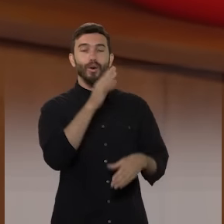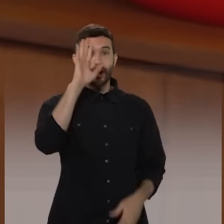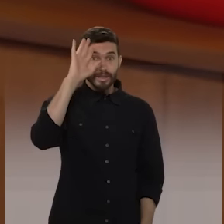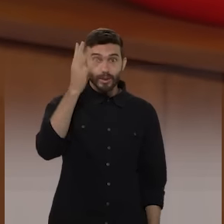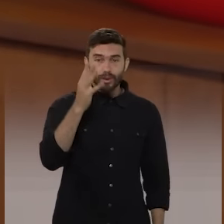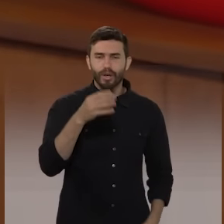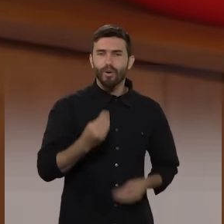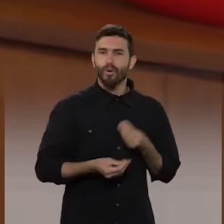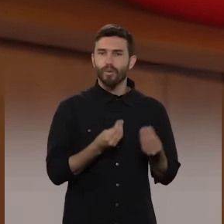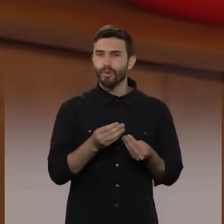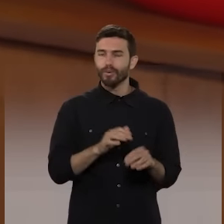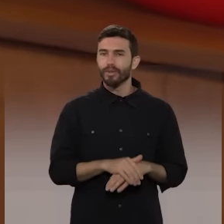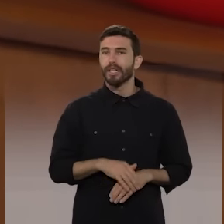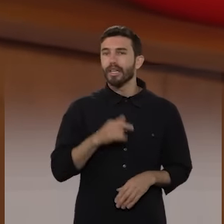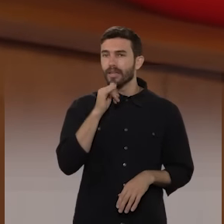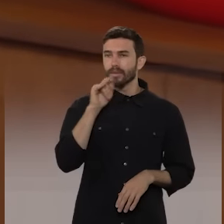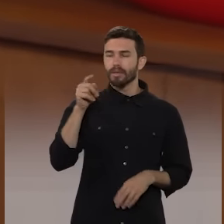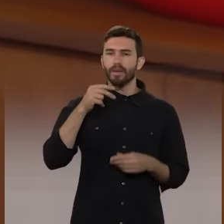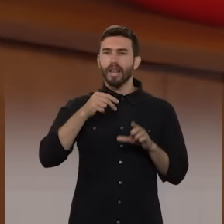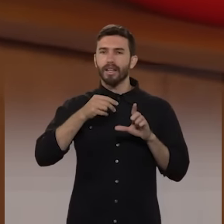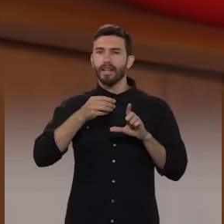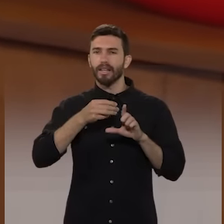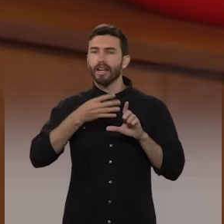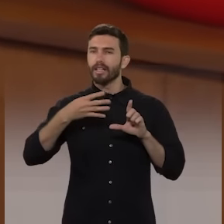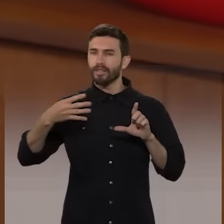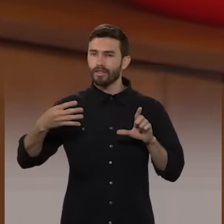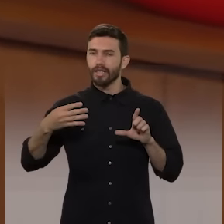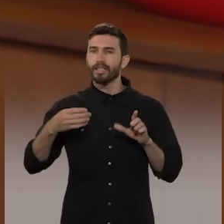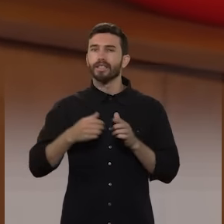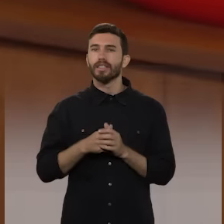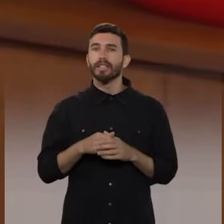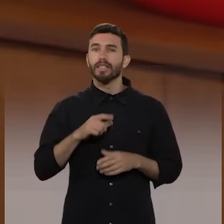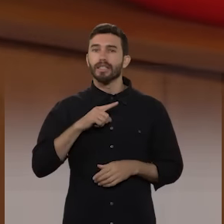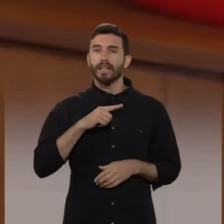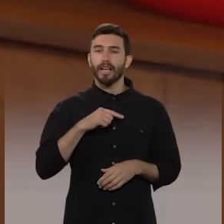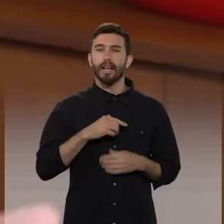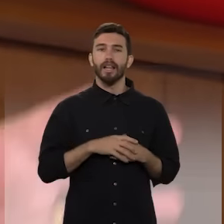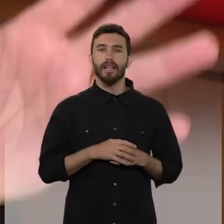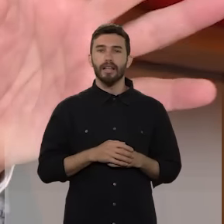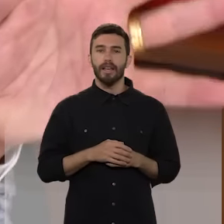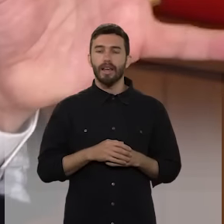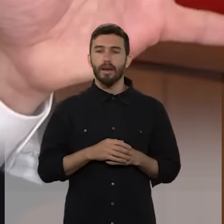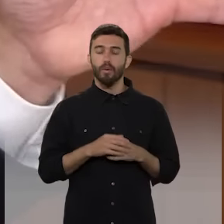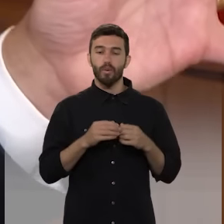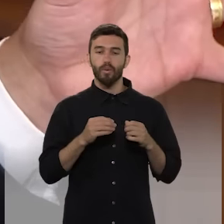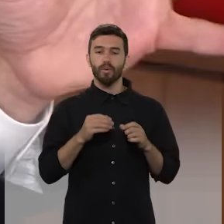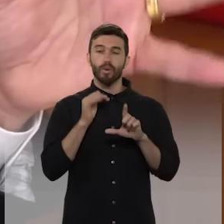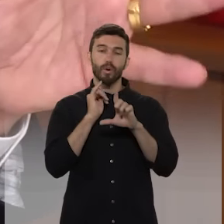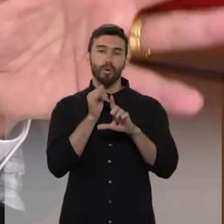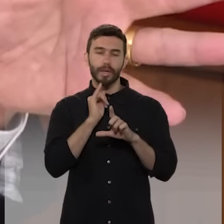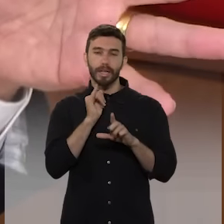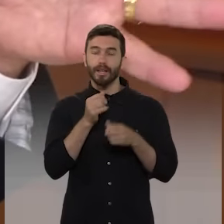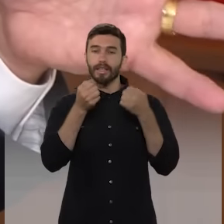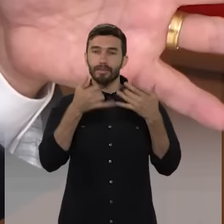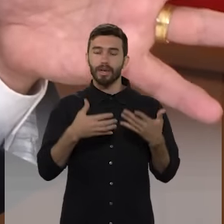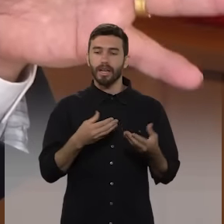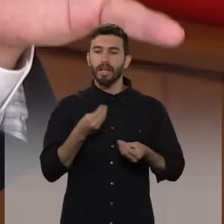“Os Asseclas de Hitler”. Ele fala de cada um dos braços de Hitler, cada um dos homens de Hitler.